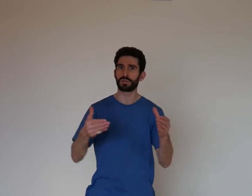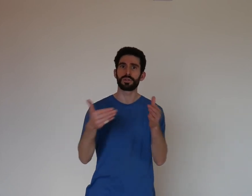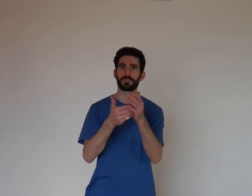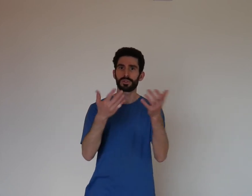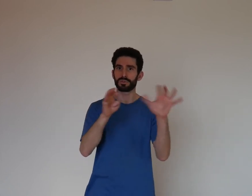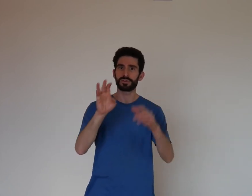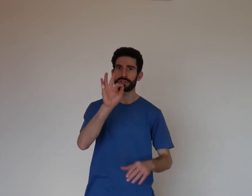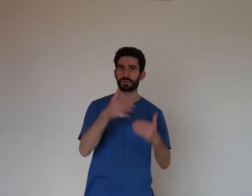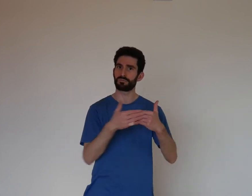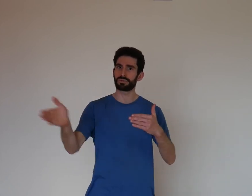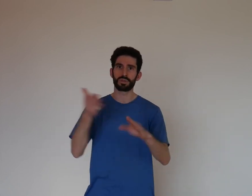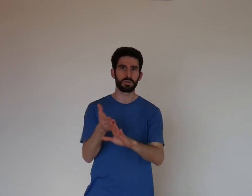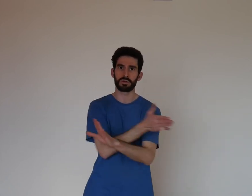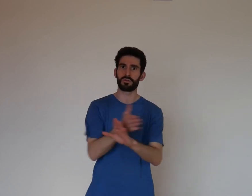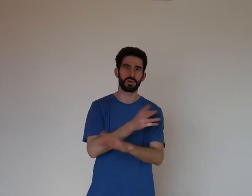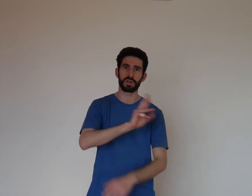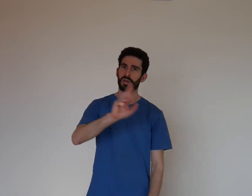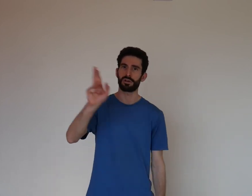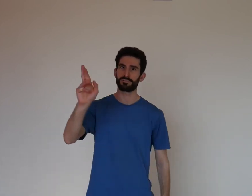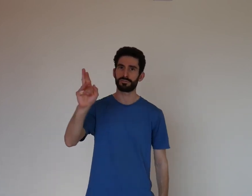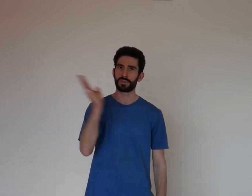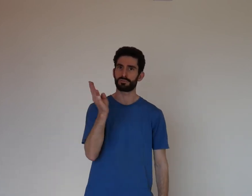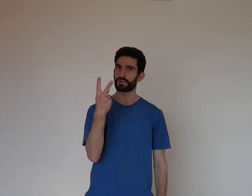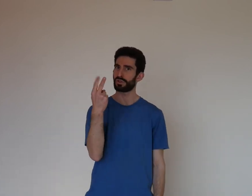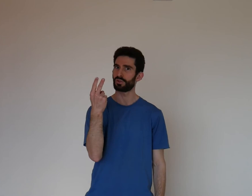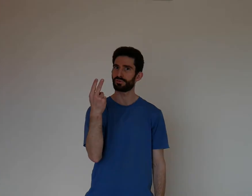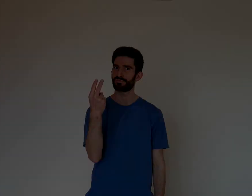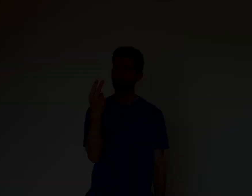qu'à partir de 1950. Avant 1950, elle était rare. Or, nous avons besoin des deux.